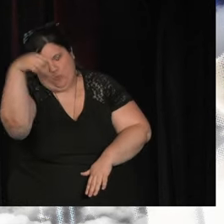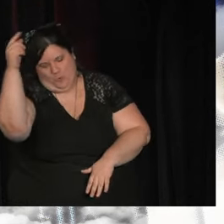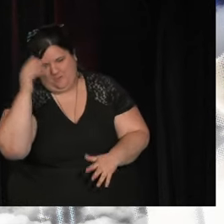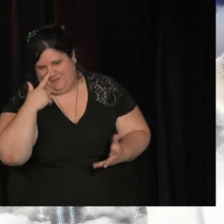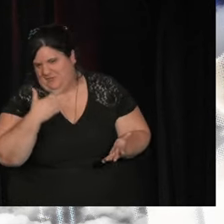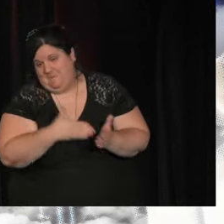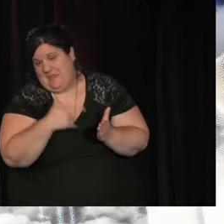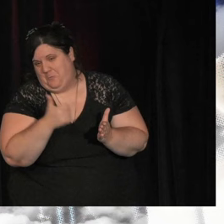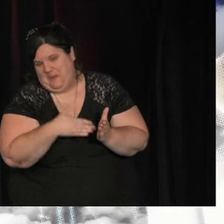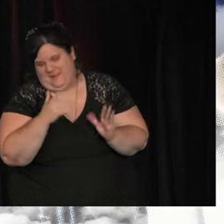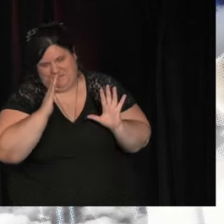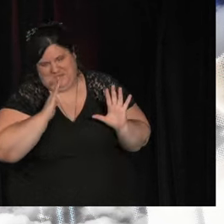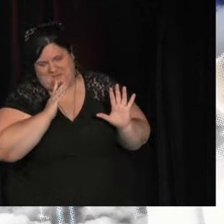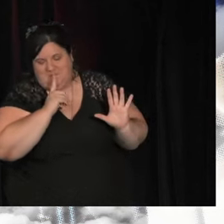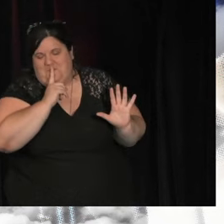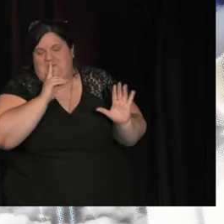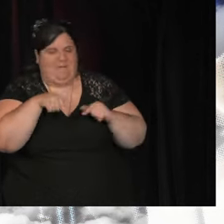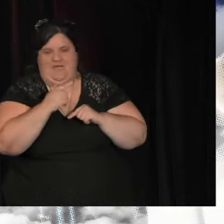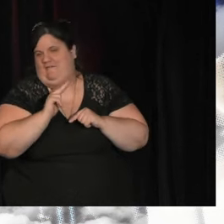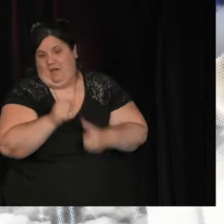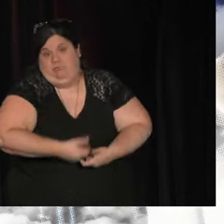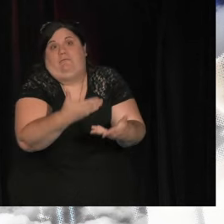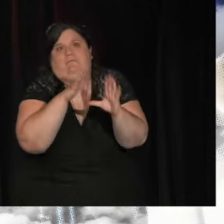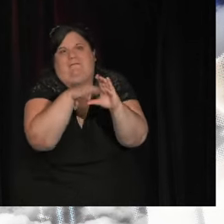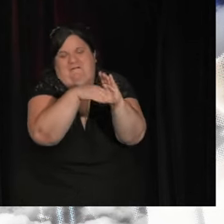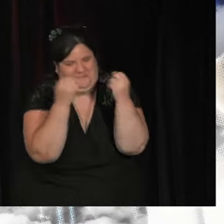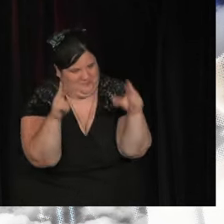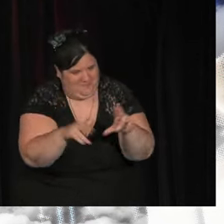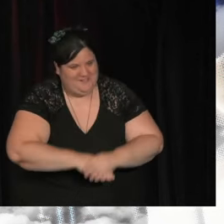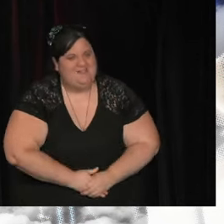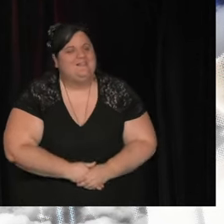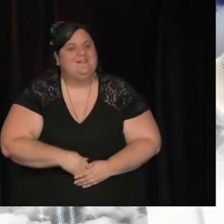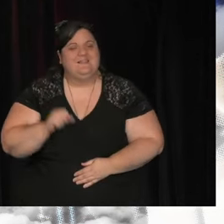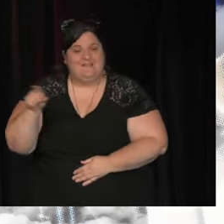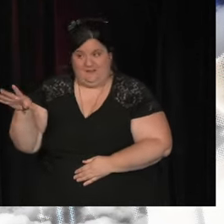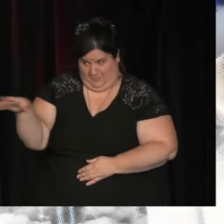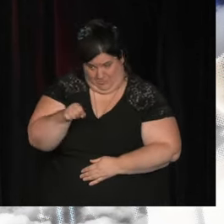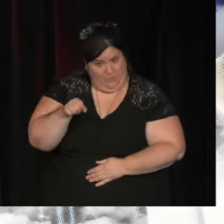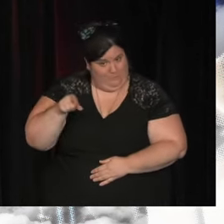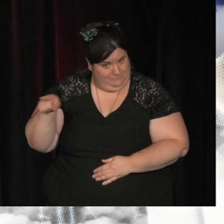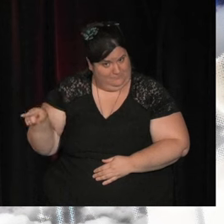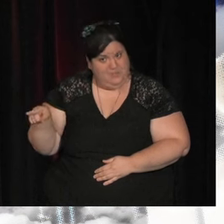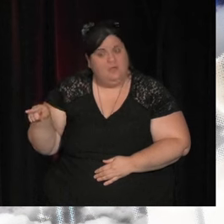Trop. Ça se compte en milliers. C'est pour ça que je ne parle pas énormément, mais il y a un moment, ça va venir, ne vous inquiétez pas. Et le payload, repris de TF2 comme tu le dis, il y a l'équipe qui attaque